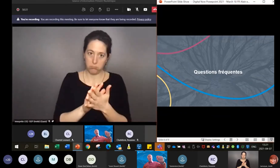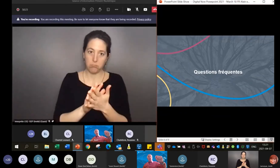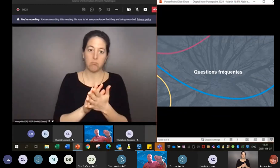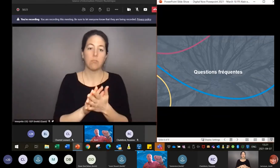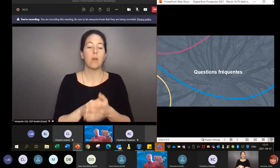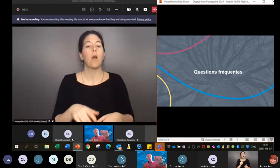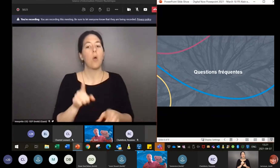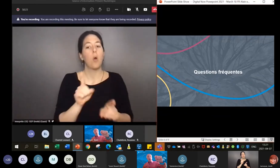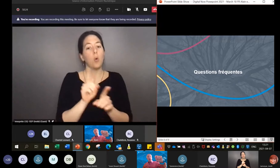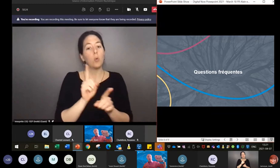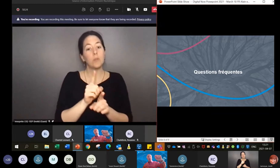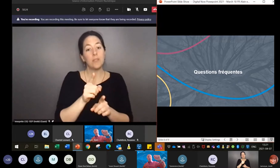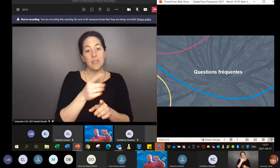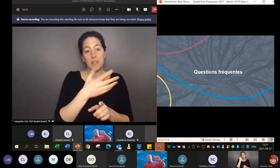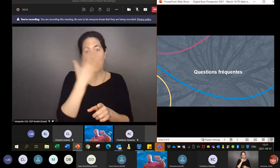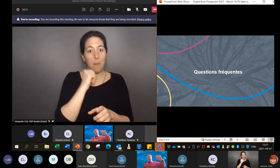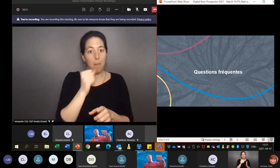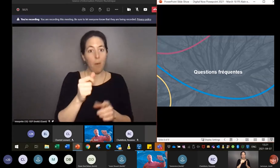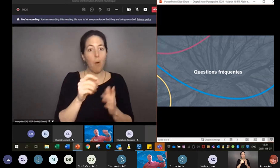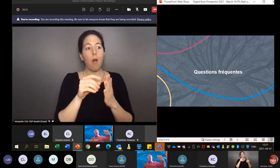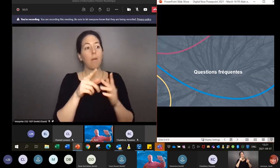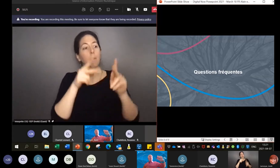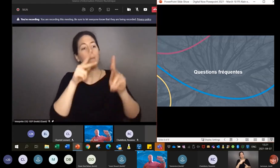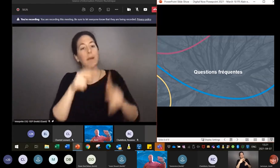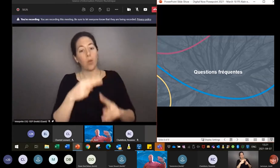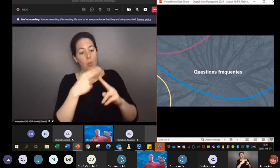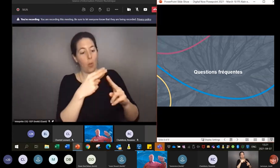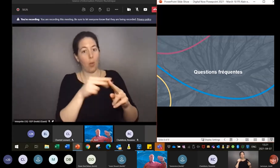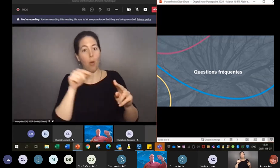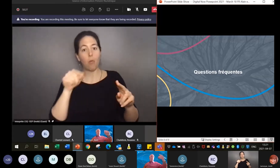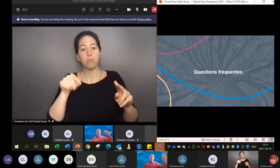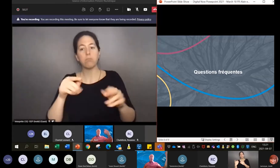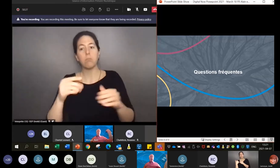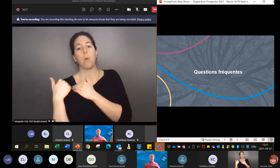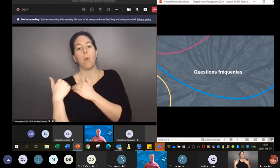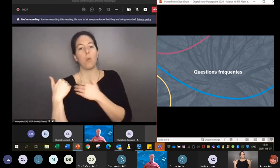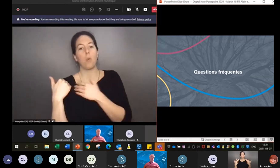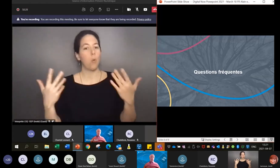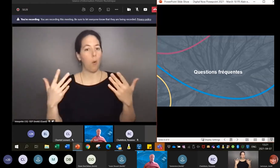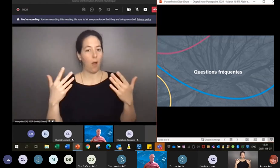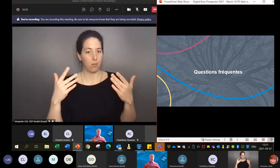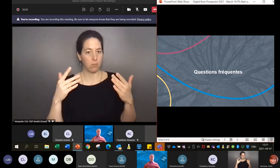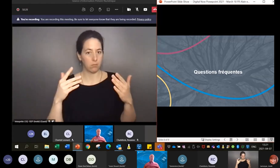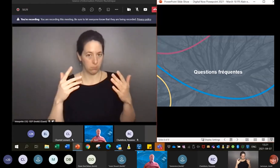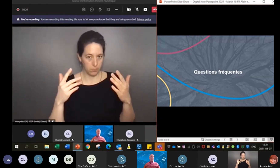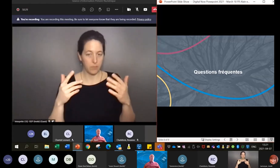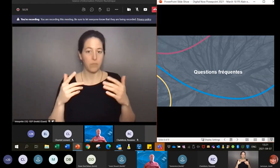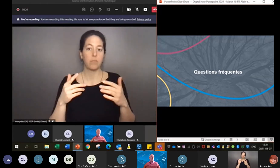quelles fonctions elle sera, et